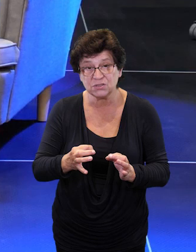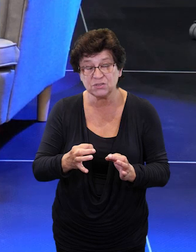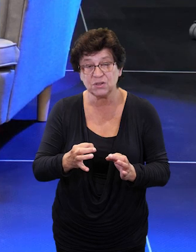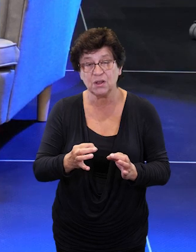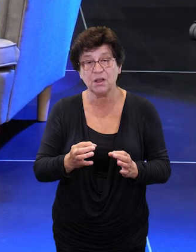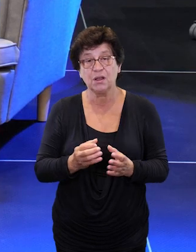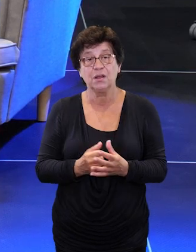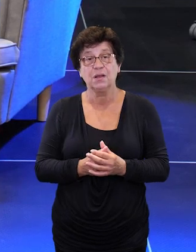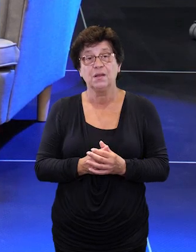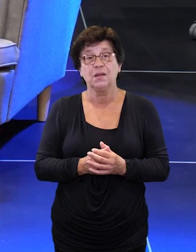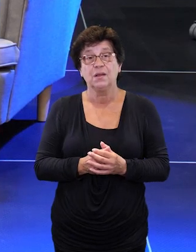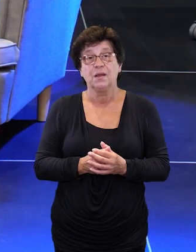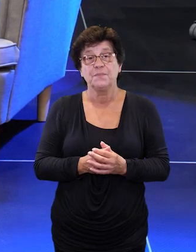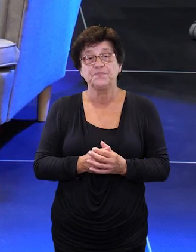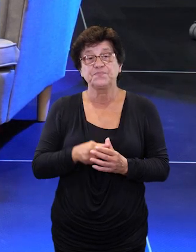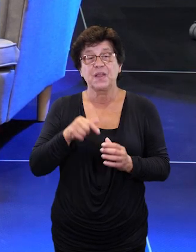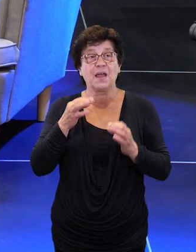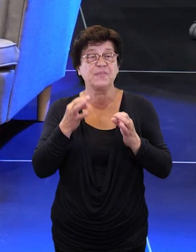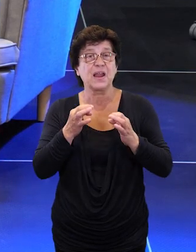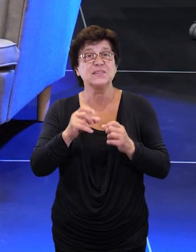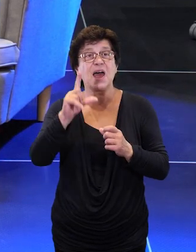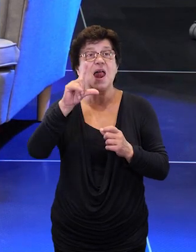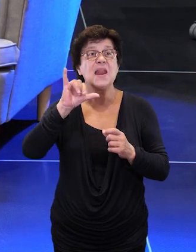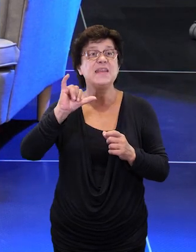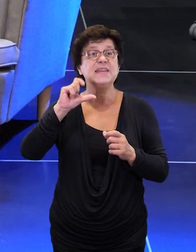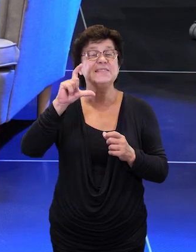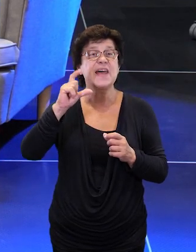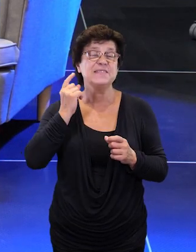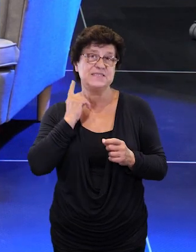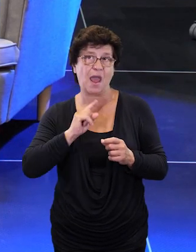już do licencjatu, do tego poziomu zawodowego,